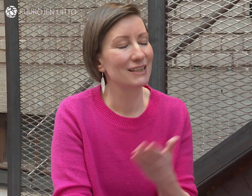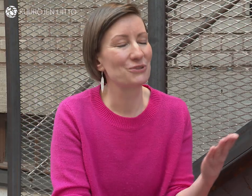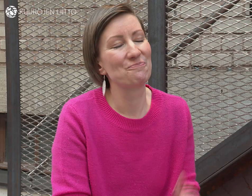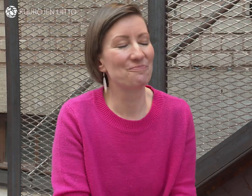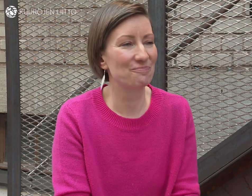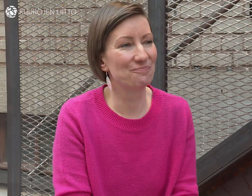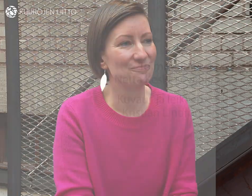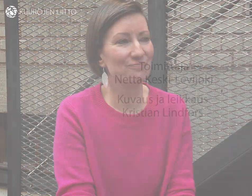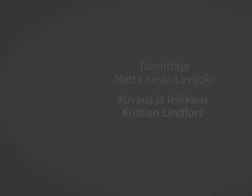Kiitos!